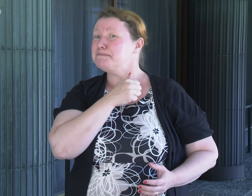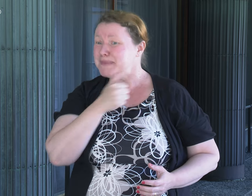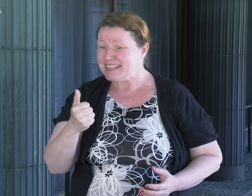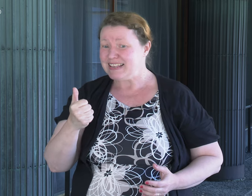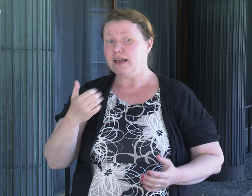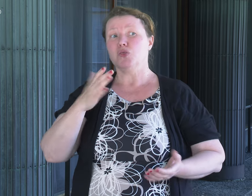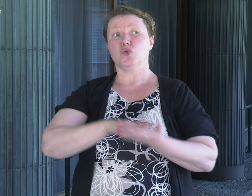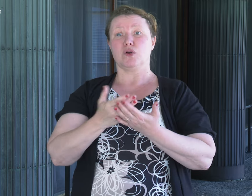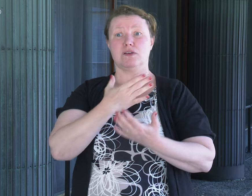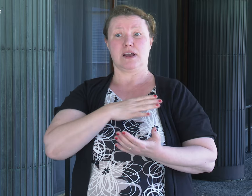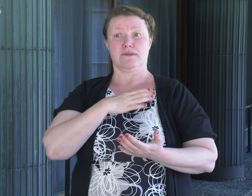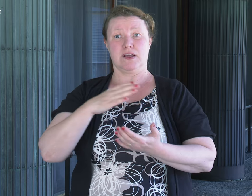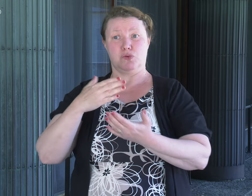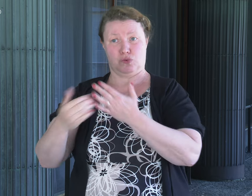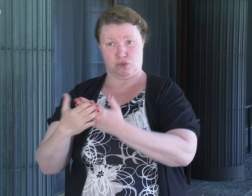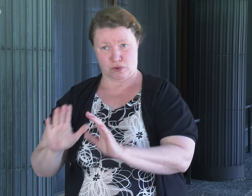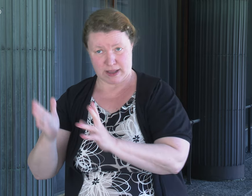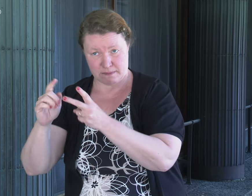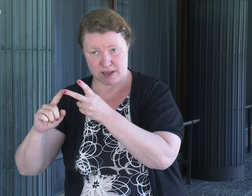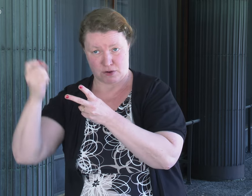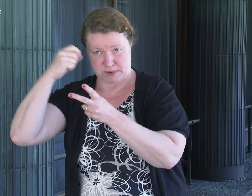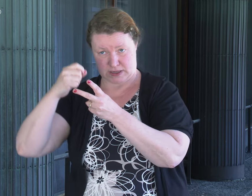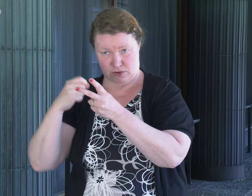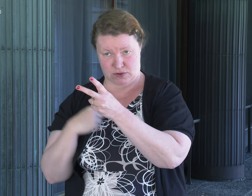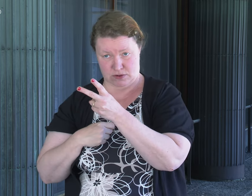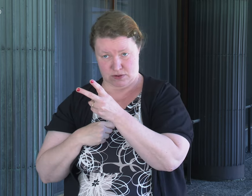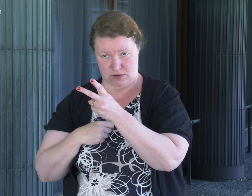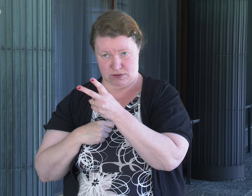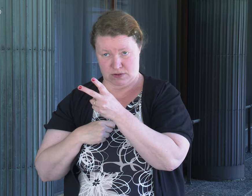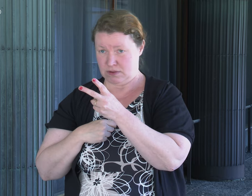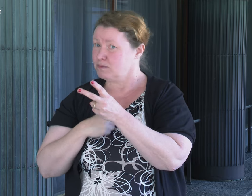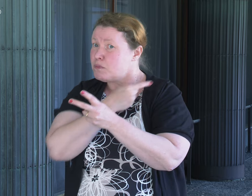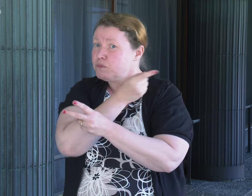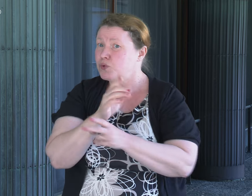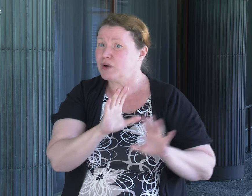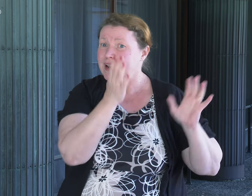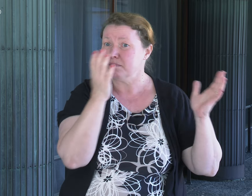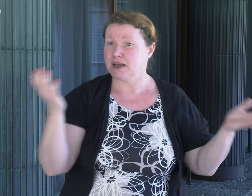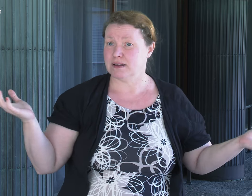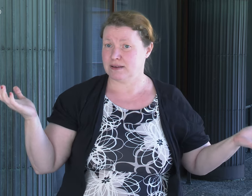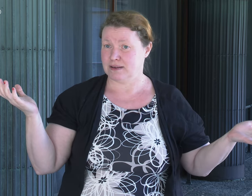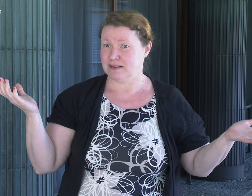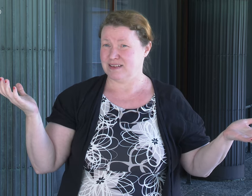tulkkausta vain työelämässä ja opiskeluissa? Entä muu elämä?